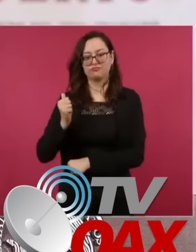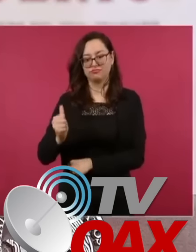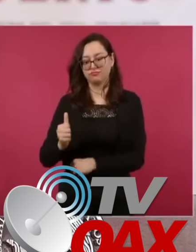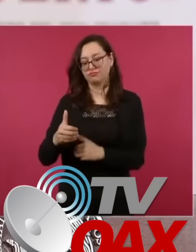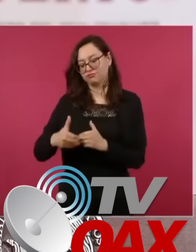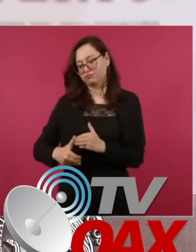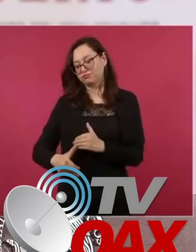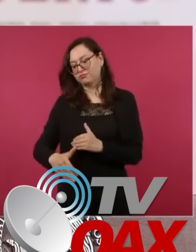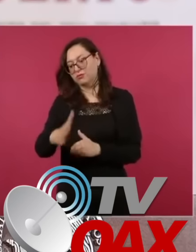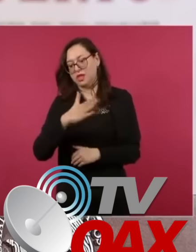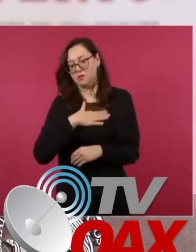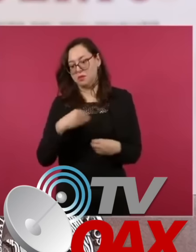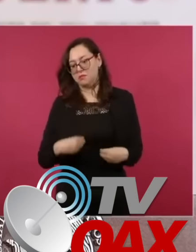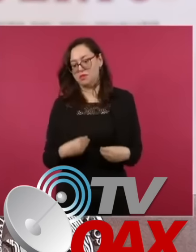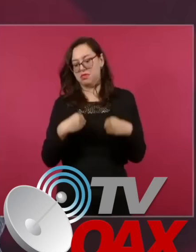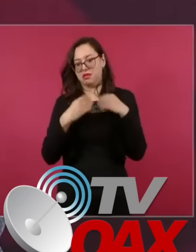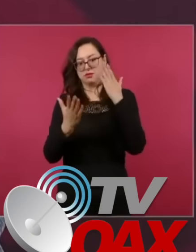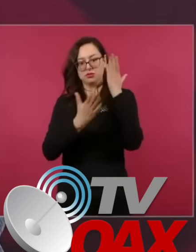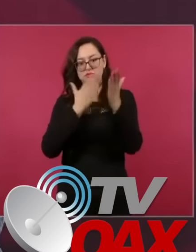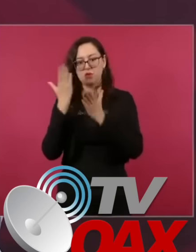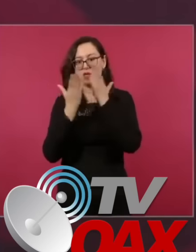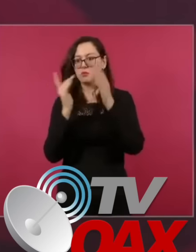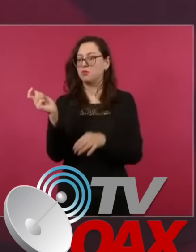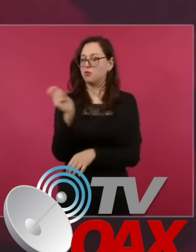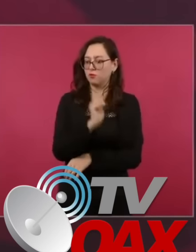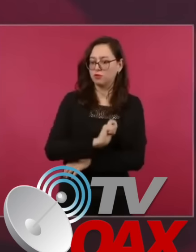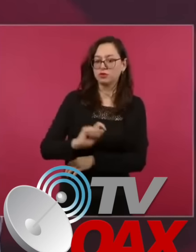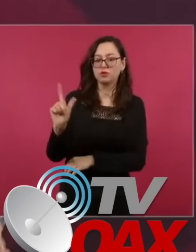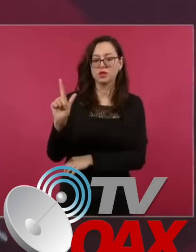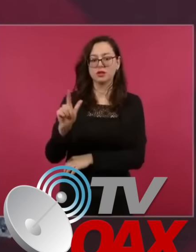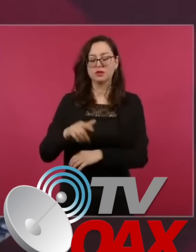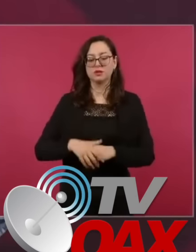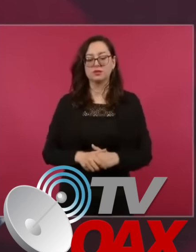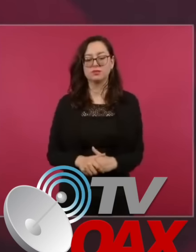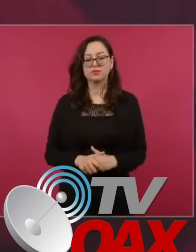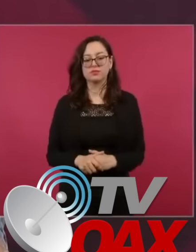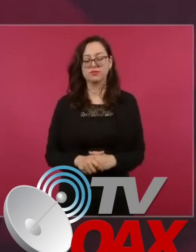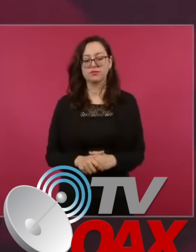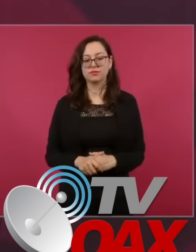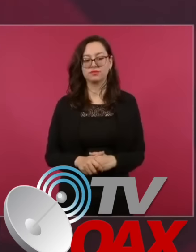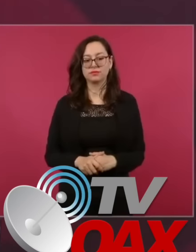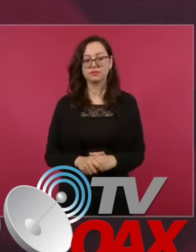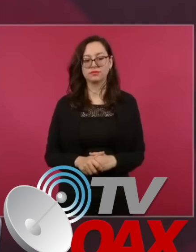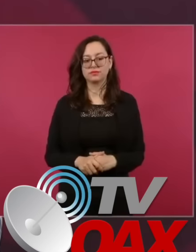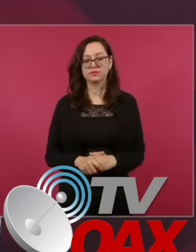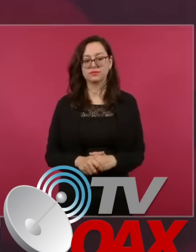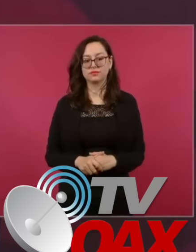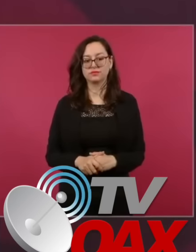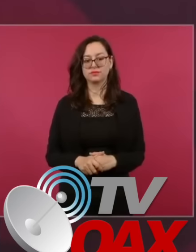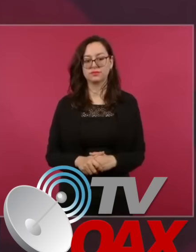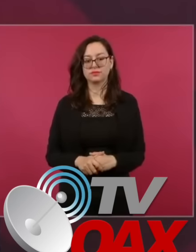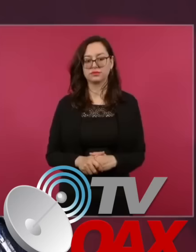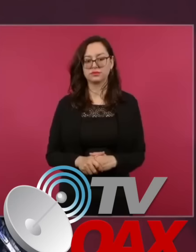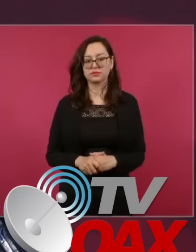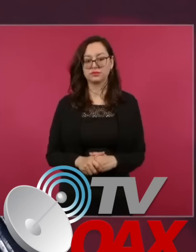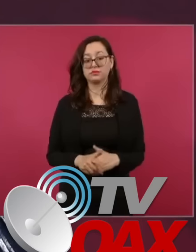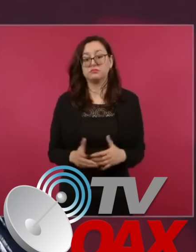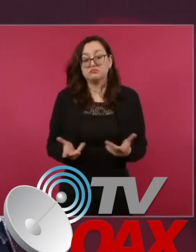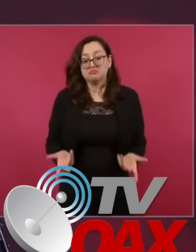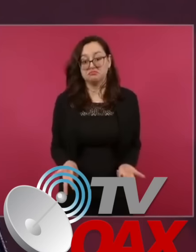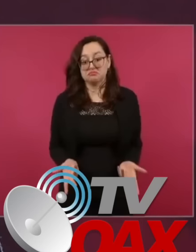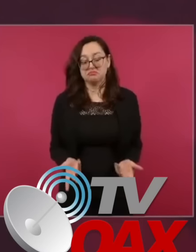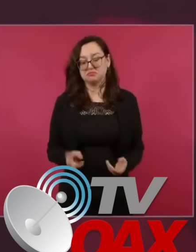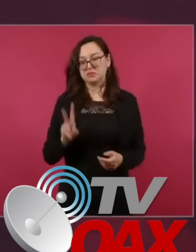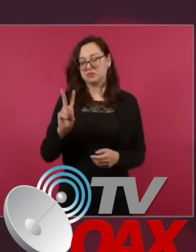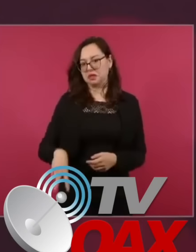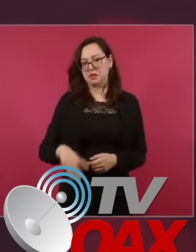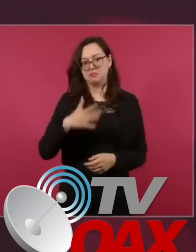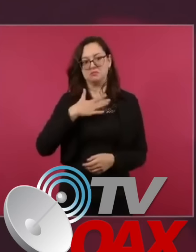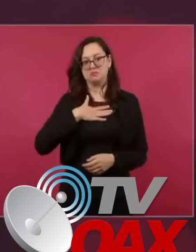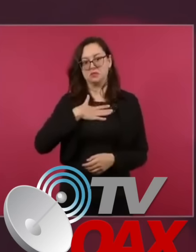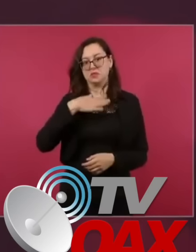educación profesional eso es es poco lo que yo en realidad he podido hacer más bien gente como